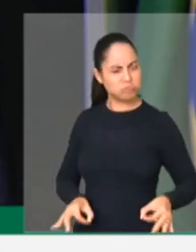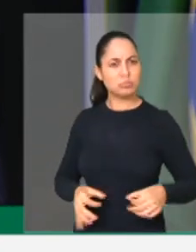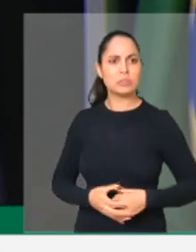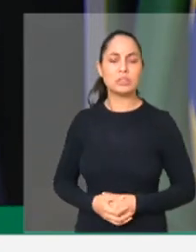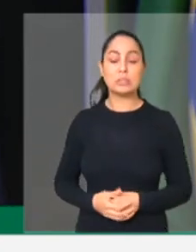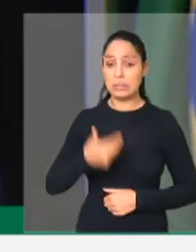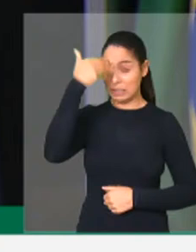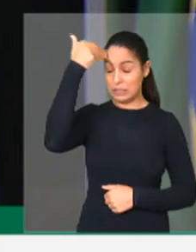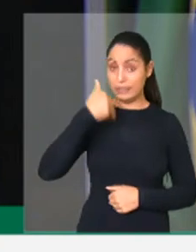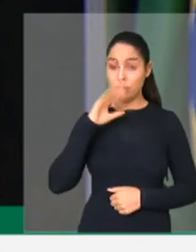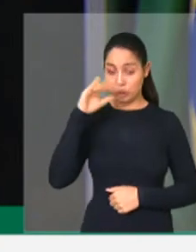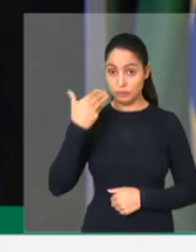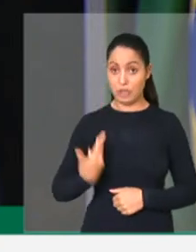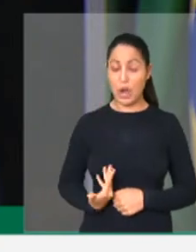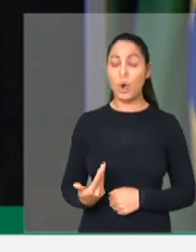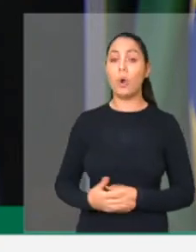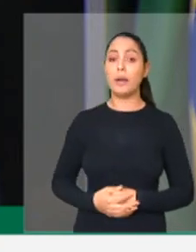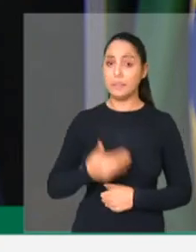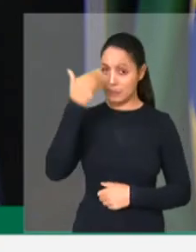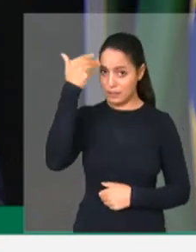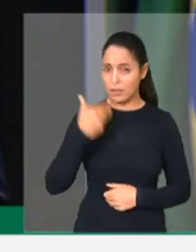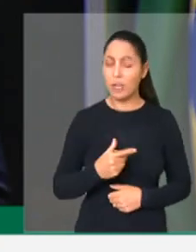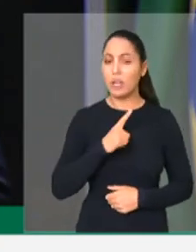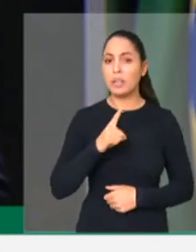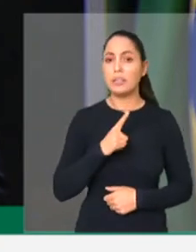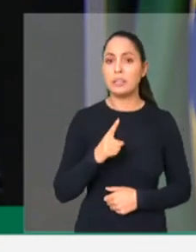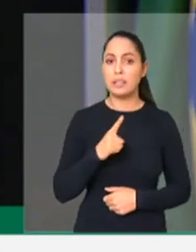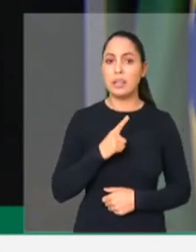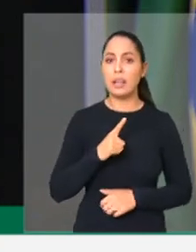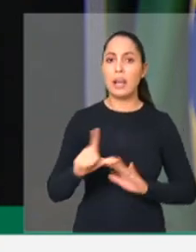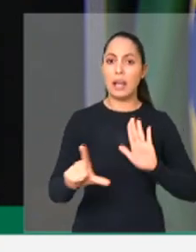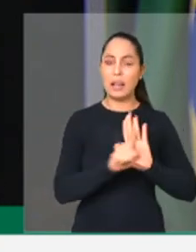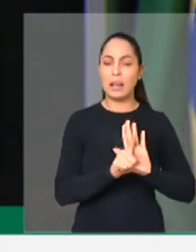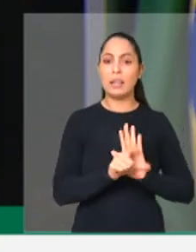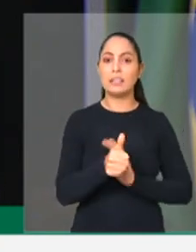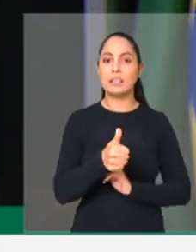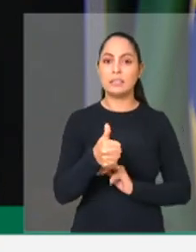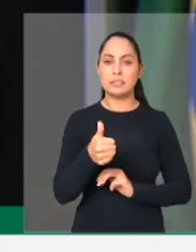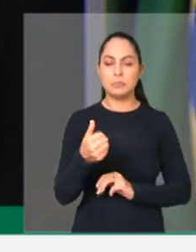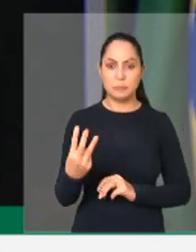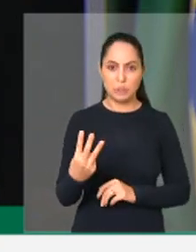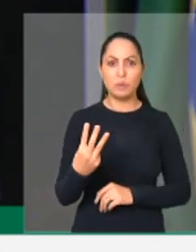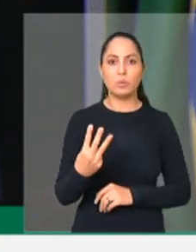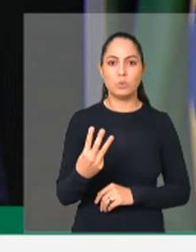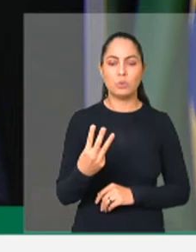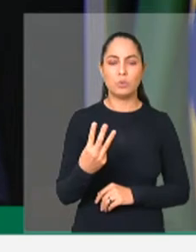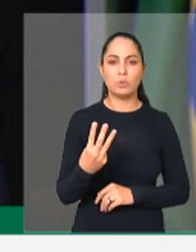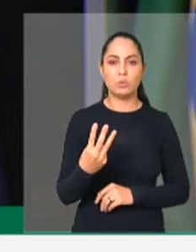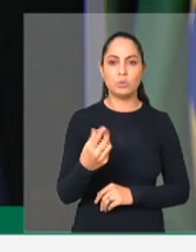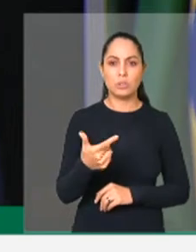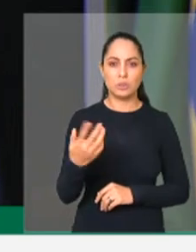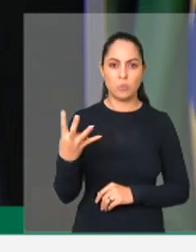A OPORTUNIDADE DE RENEGOCIAR E LÍQUIDO REM SEUS DÉBITOS COM O BANCO DO BRASIL, COM O BANCO DO NORDESTE, ESSE TRABALHO NÓS FIZEMOS EM PARCERIA COM O DEPUTADO JÚLIO CÀSAR E